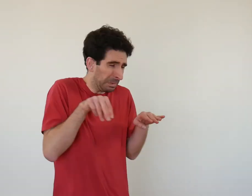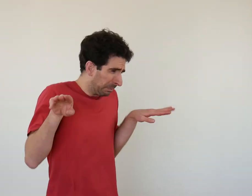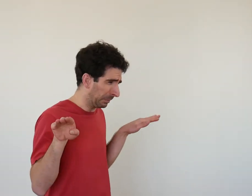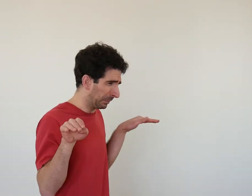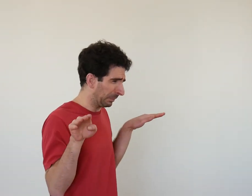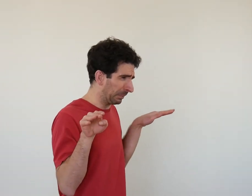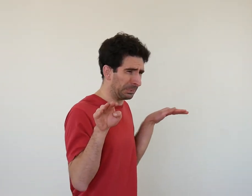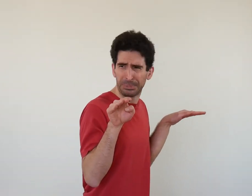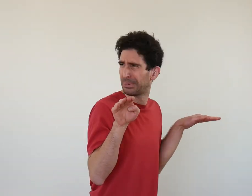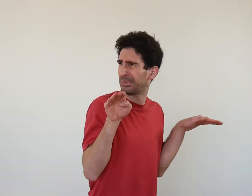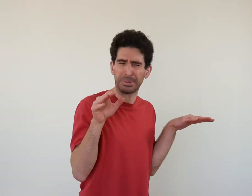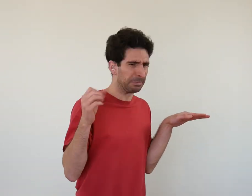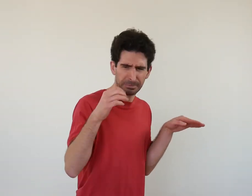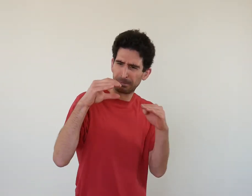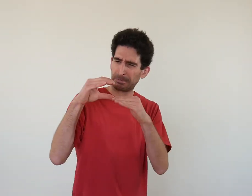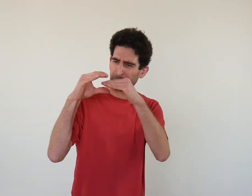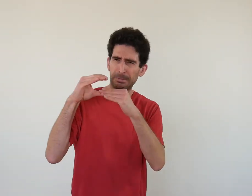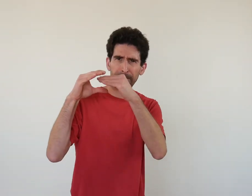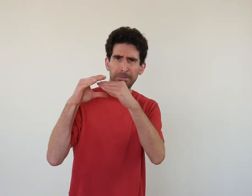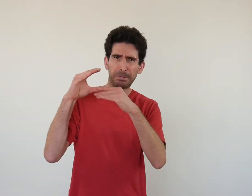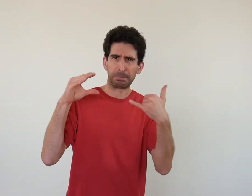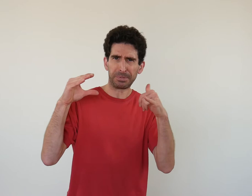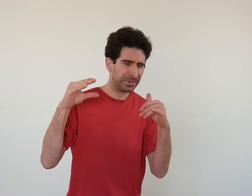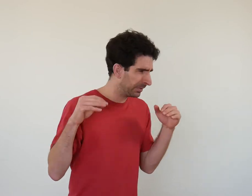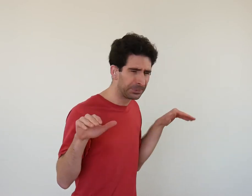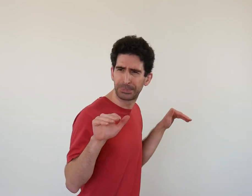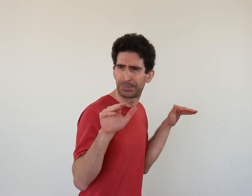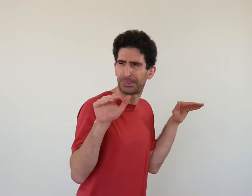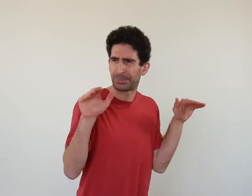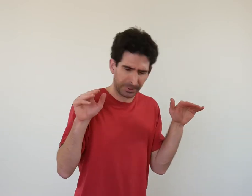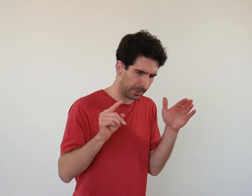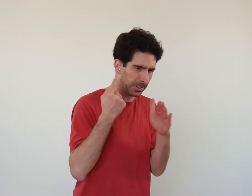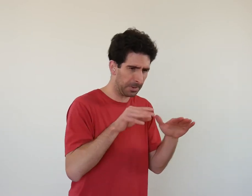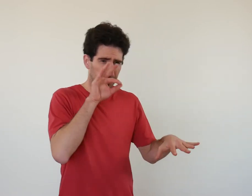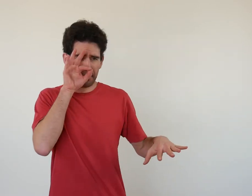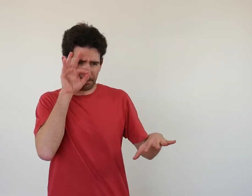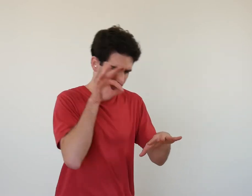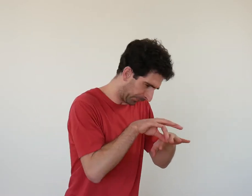le moustique est interrompu et n'a pas fini de remplir son abdomen alors il recommence.